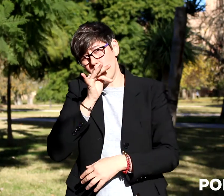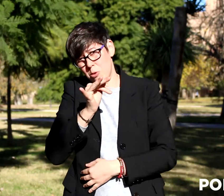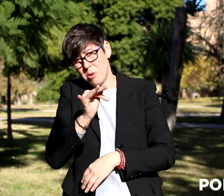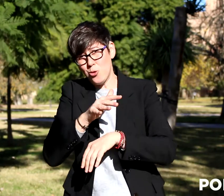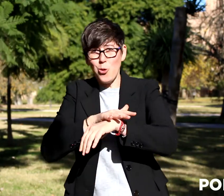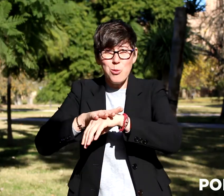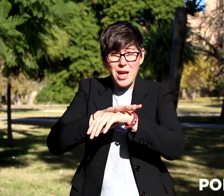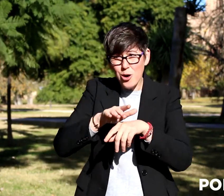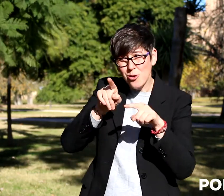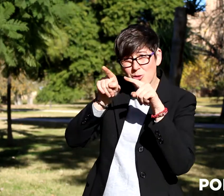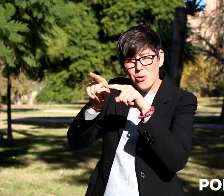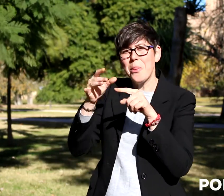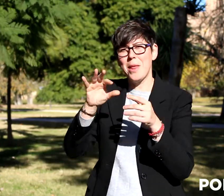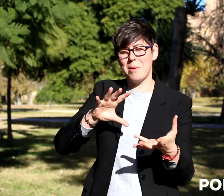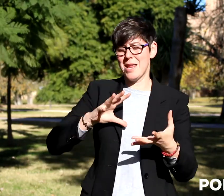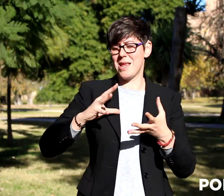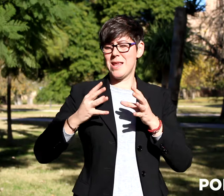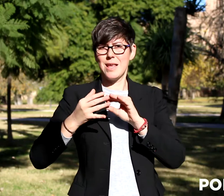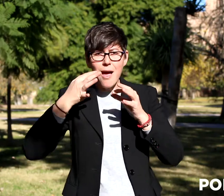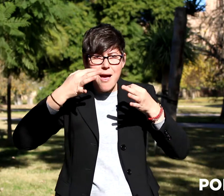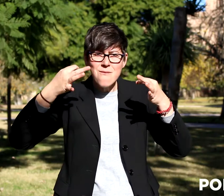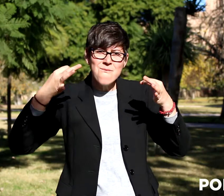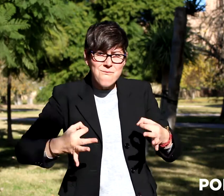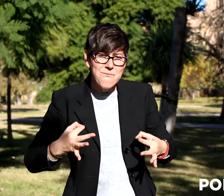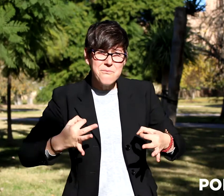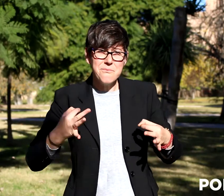condiciones. El Gobierno ha adquirido ese compromiso, por lo tanto tiene que llevarlo